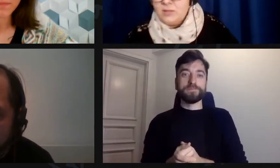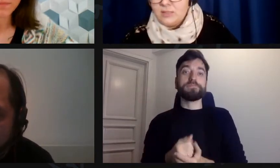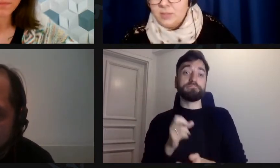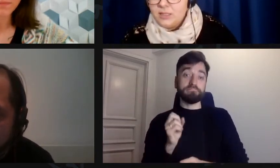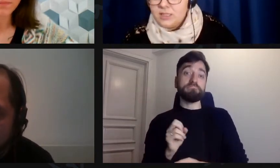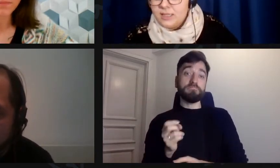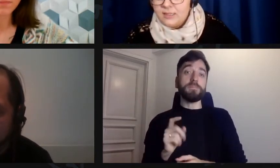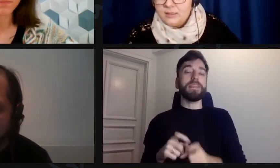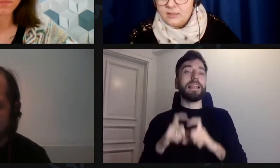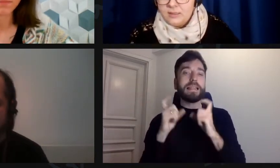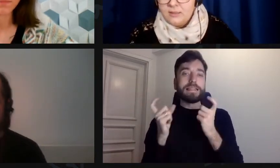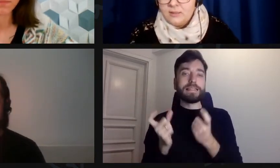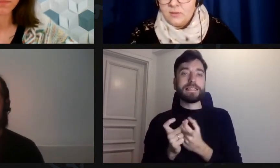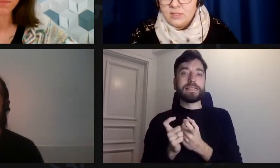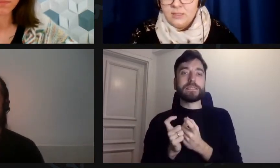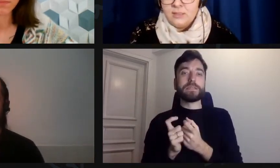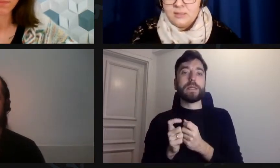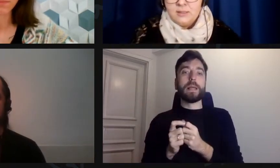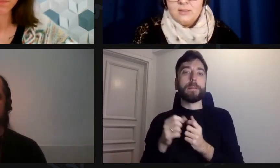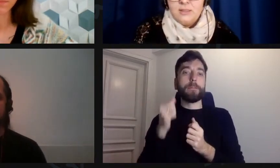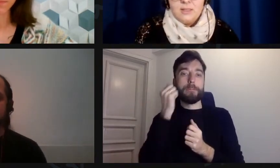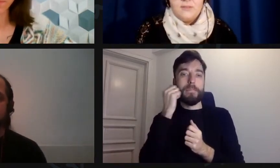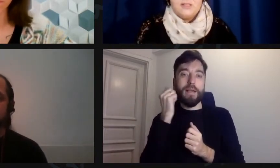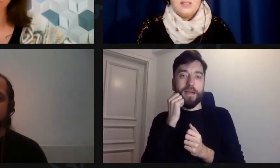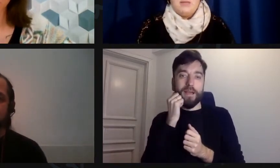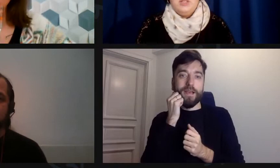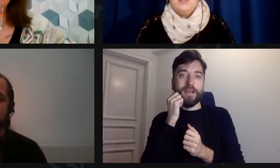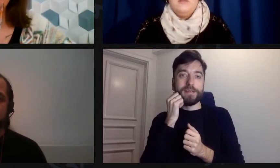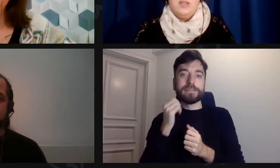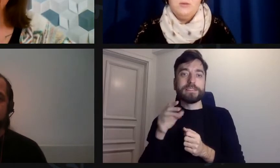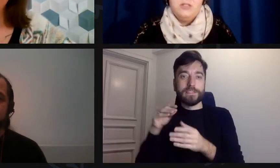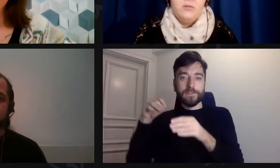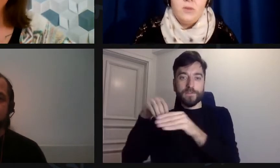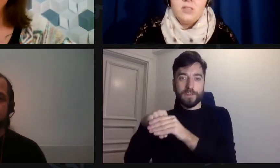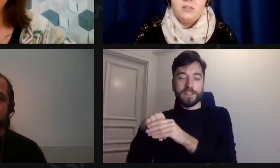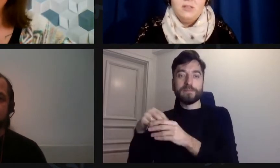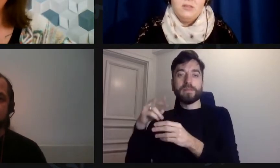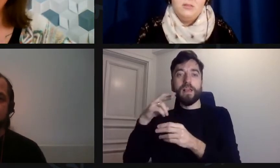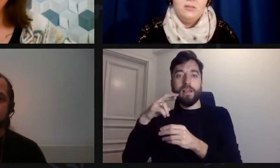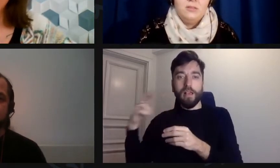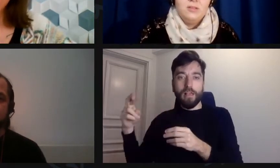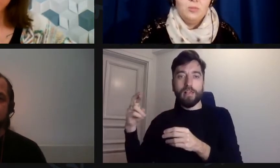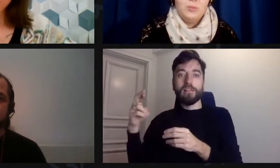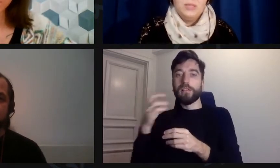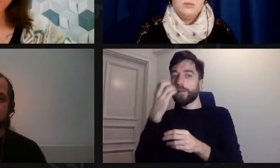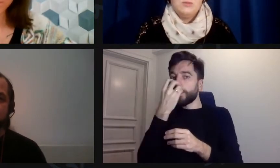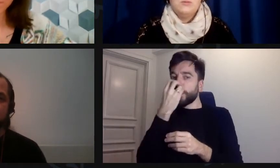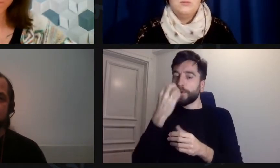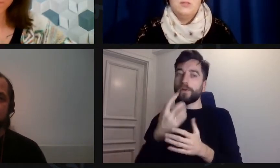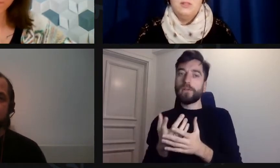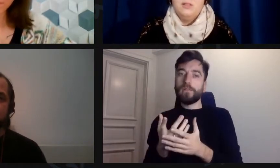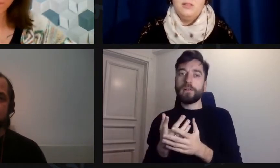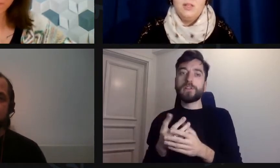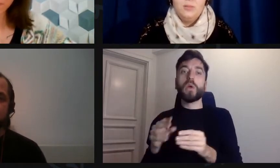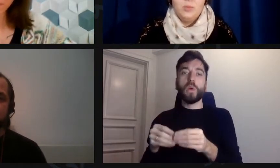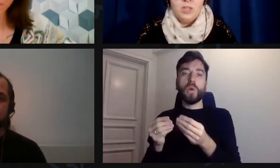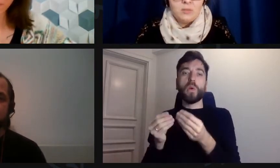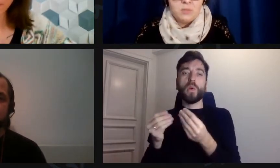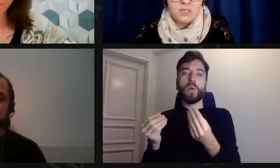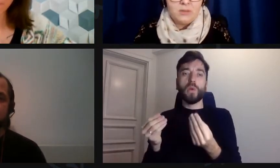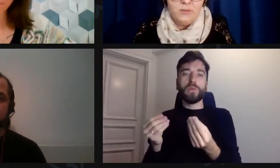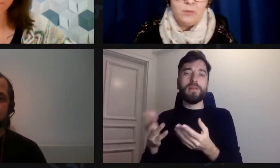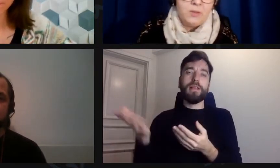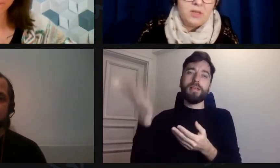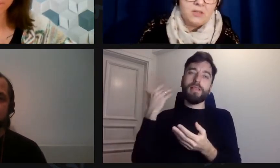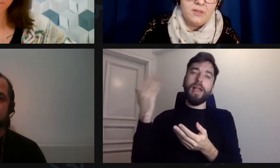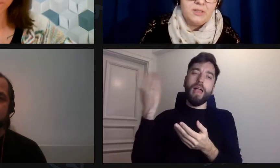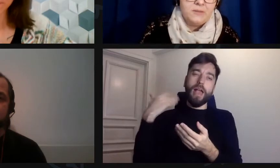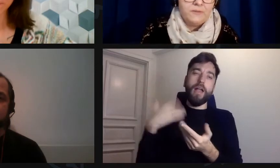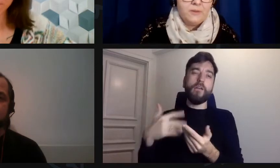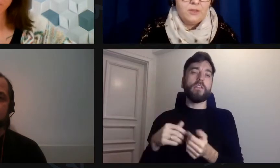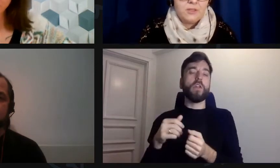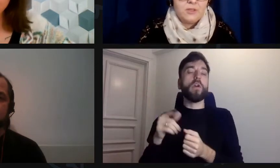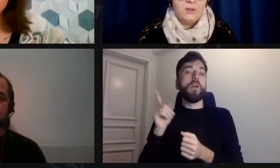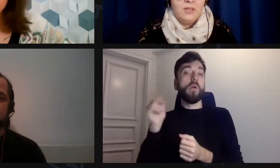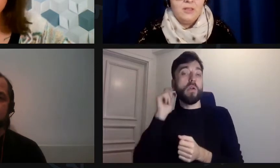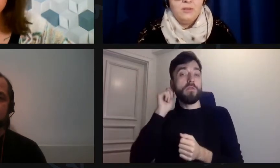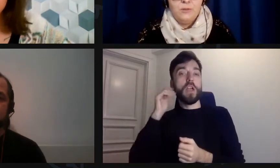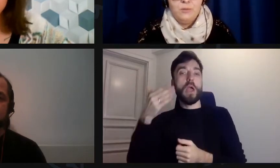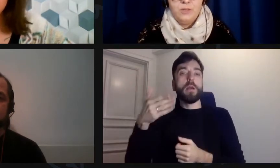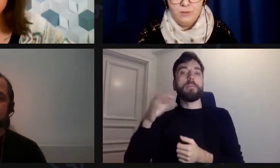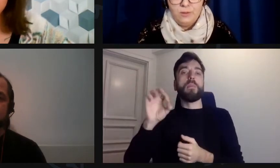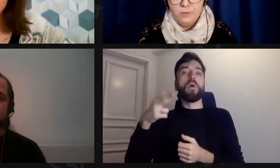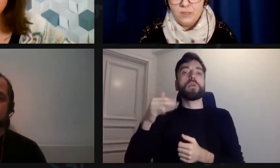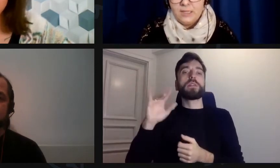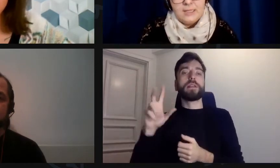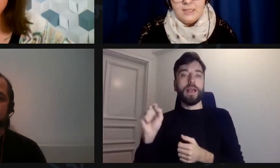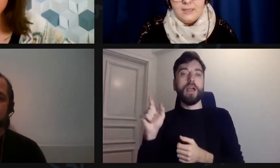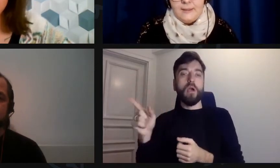Katarzyna- myślę, że całe zaplecze związane z rekwizytami rozwijało się od momentu kiedy Monika postanowiła pracować w szkole tą metodą.